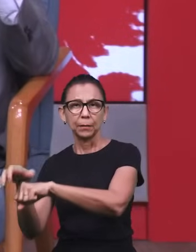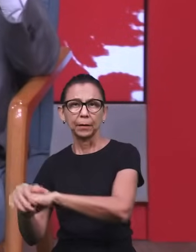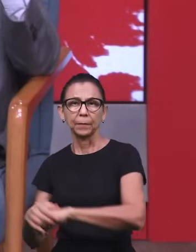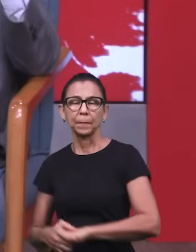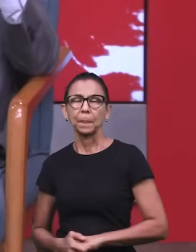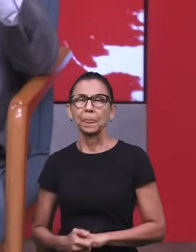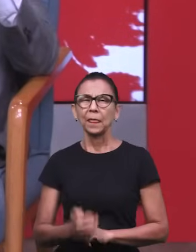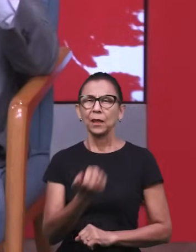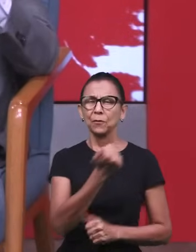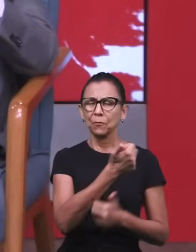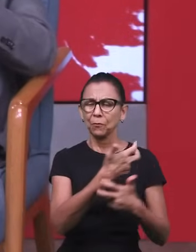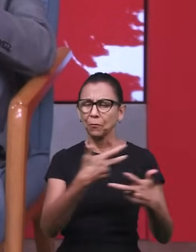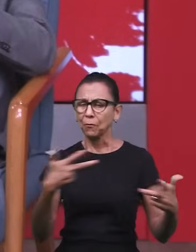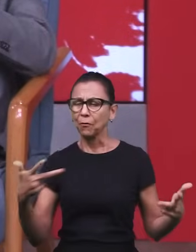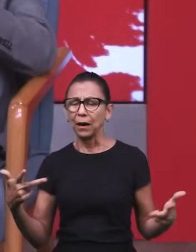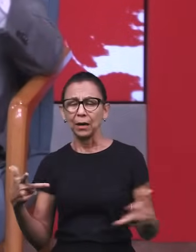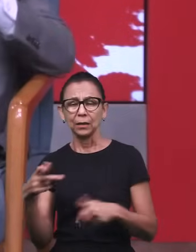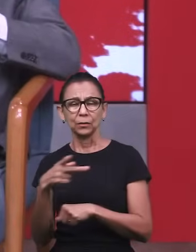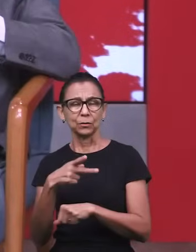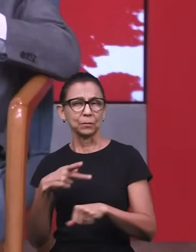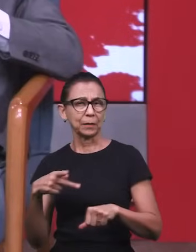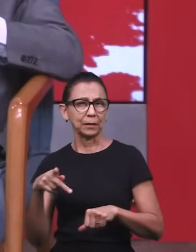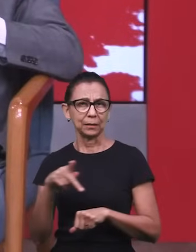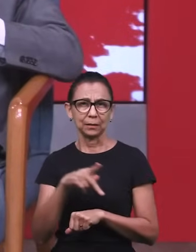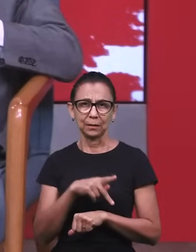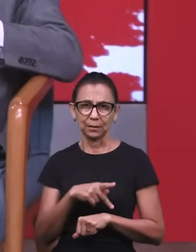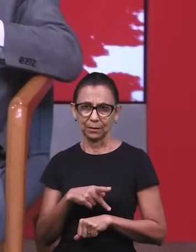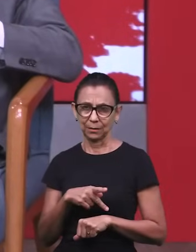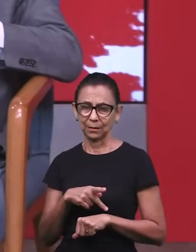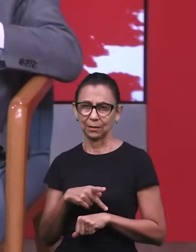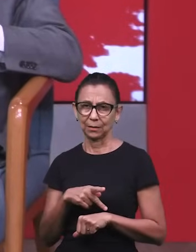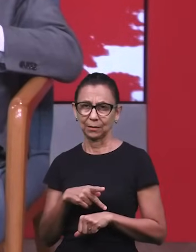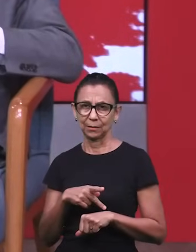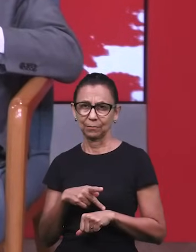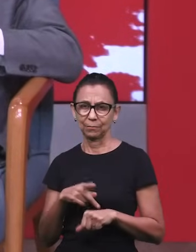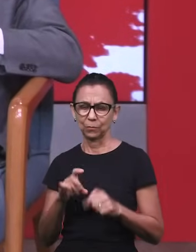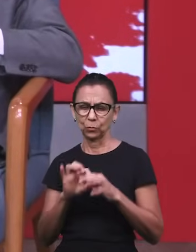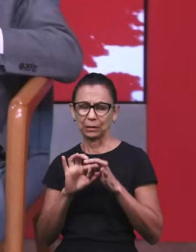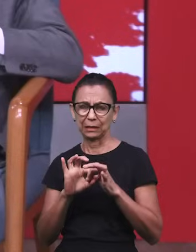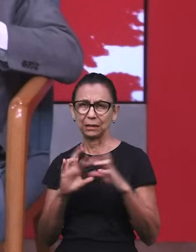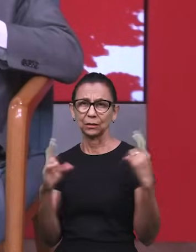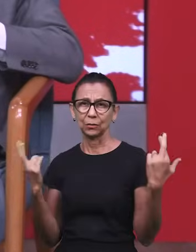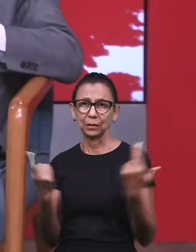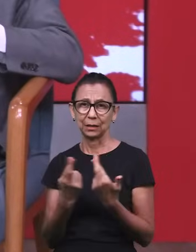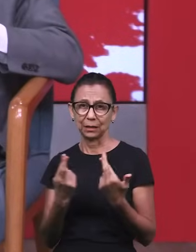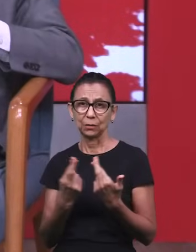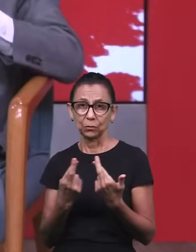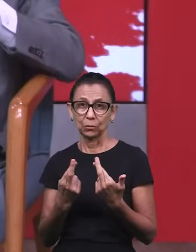preocupados simplesmente com aquilo que é a nossa denominação não nós estamos preocupados por porque